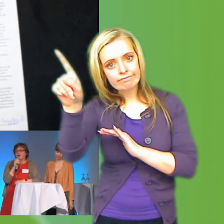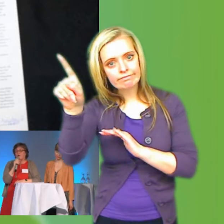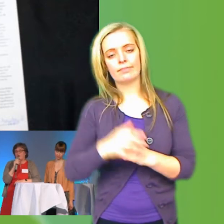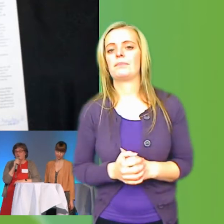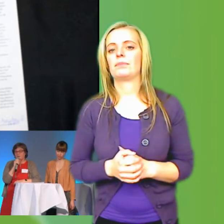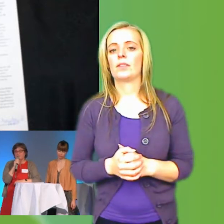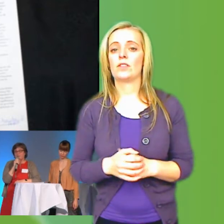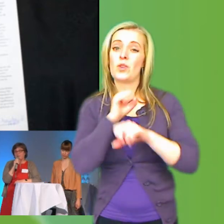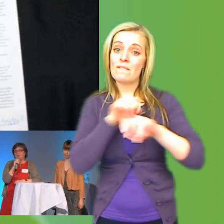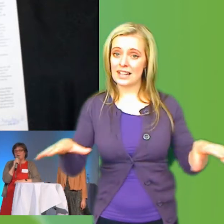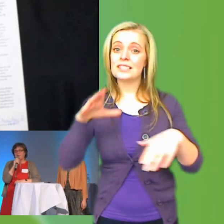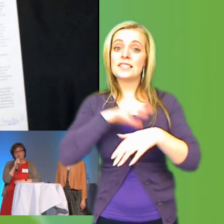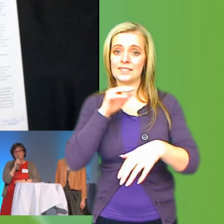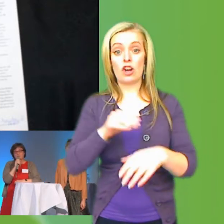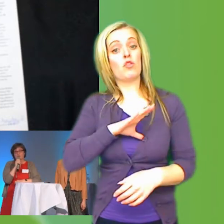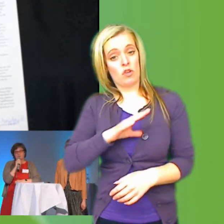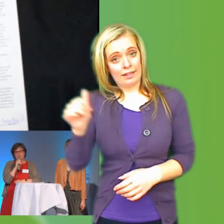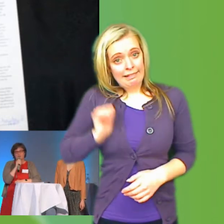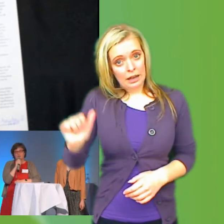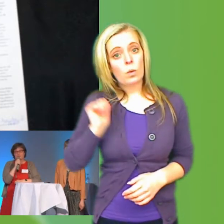åt det i Sverige. De flesta har tillgång till dator och uppkoppling